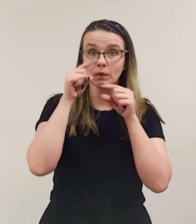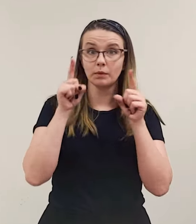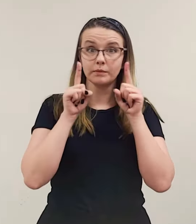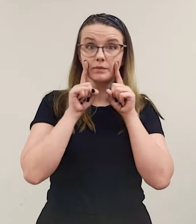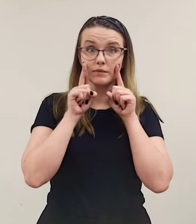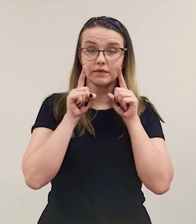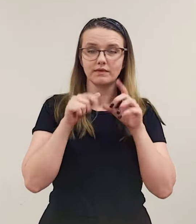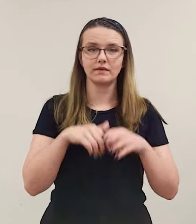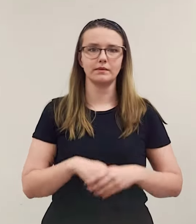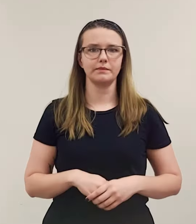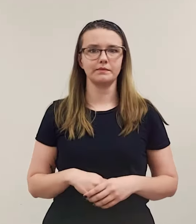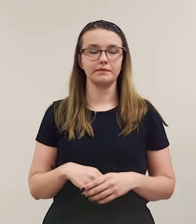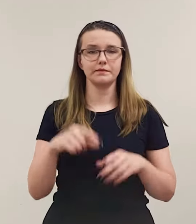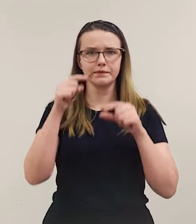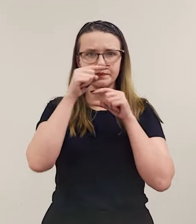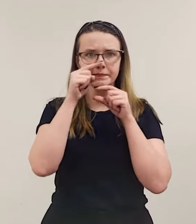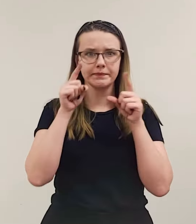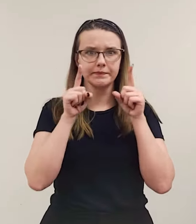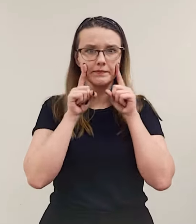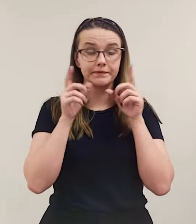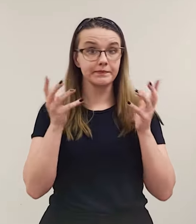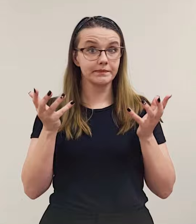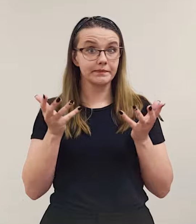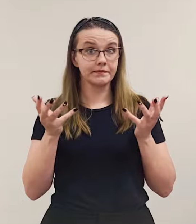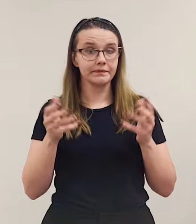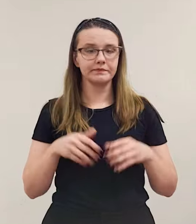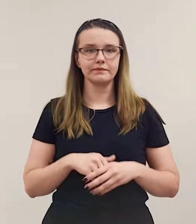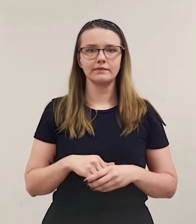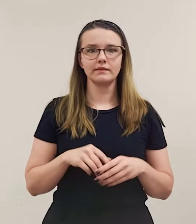mouth morphemes Mouth morphemes what?